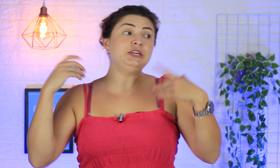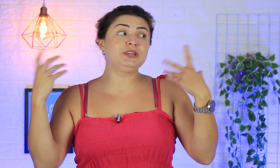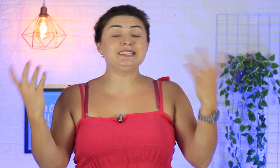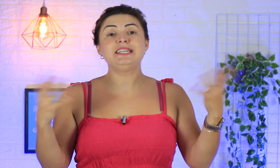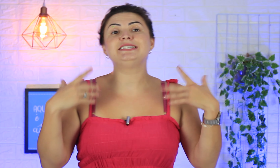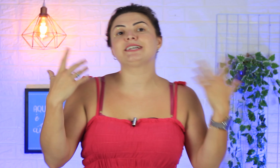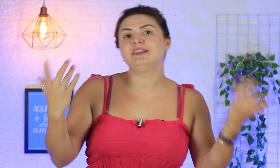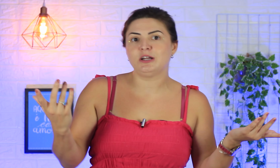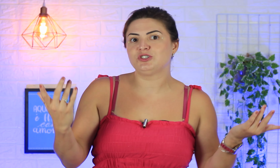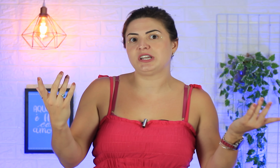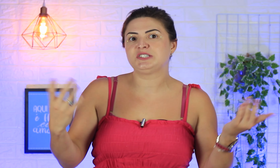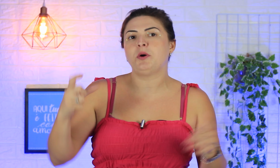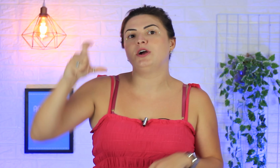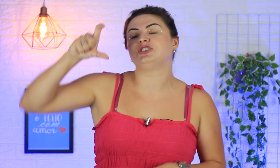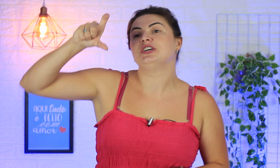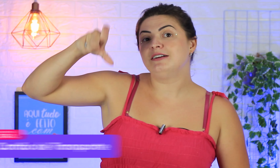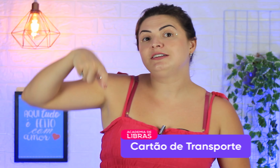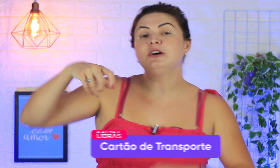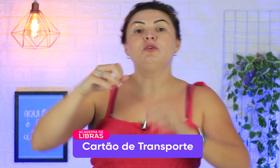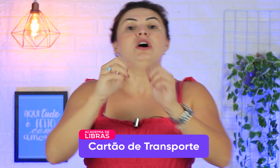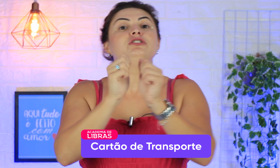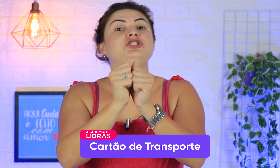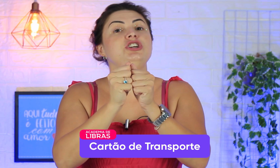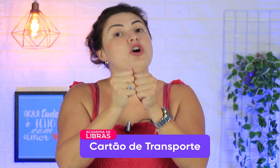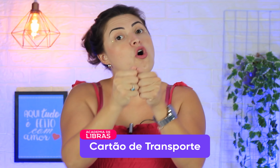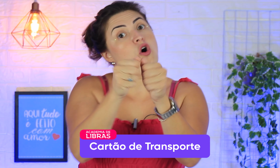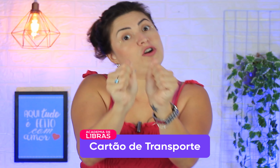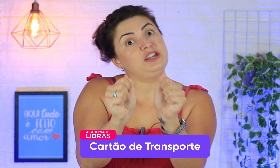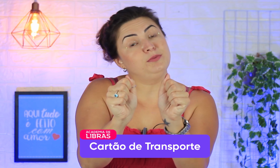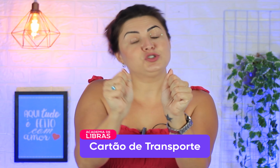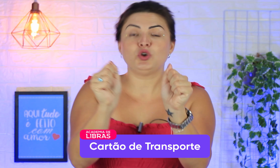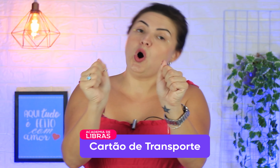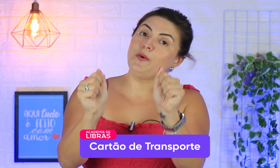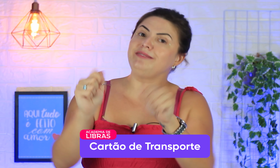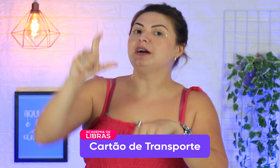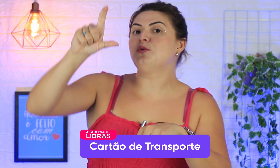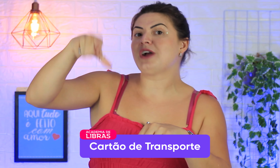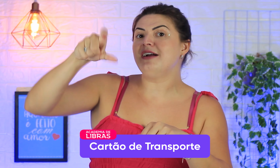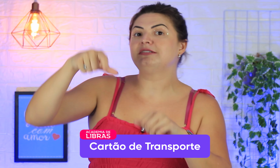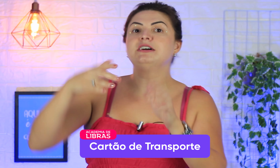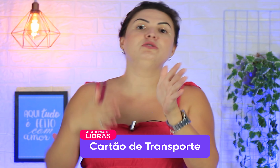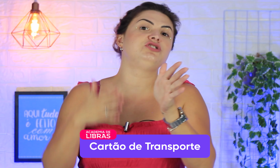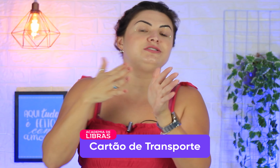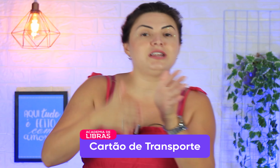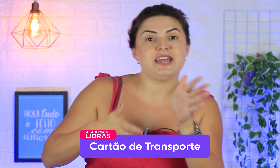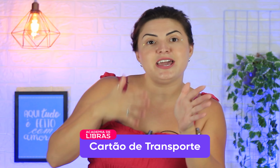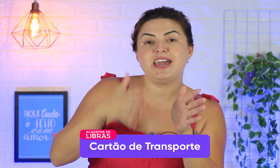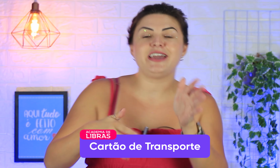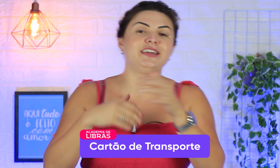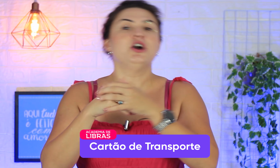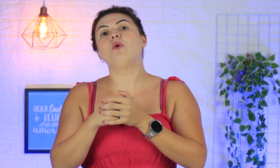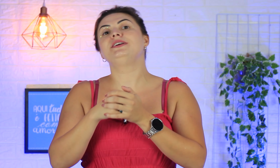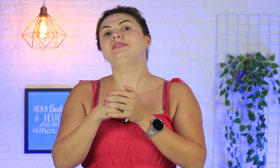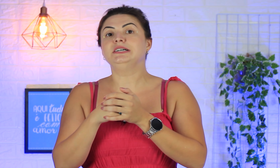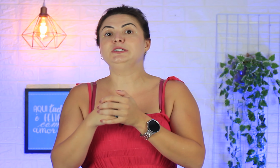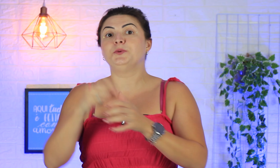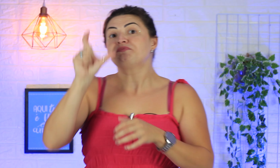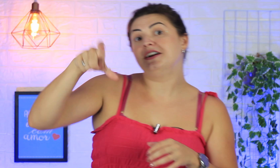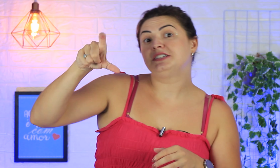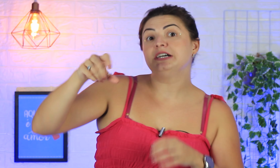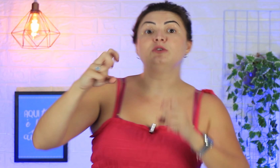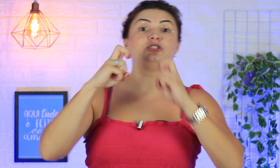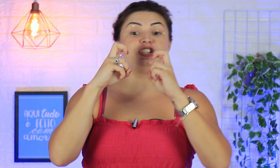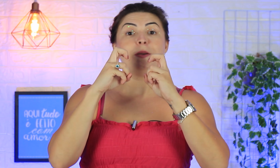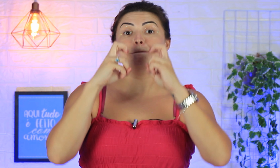e o que seria esse cartão de transporte cartão de ônibus ou então cartão de trem ou então cartão de